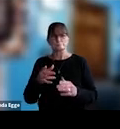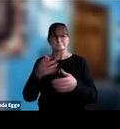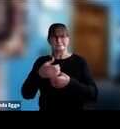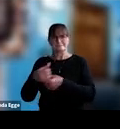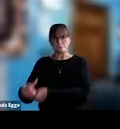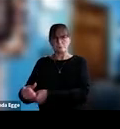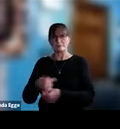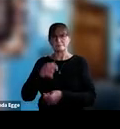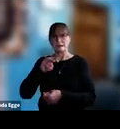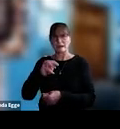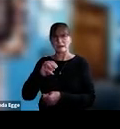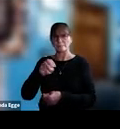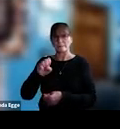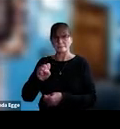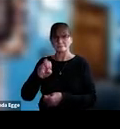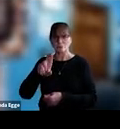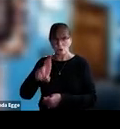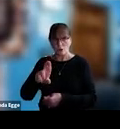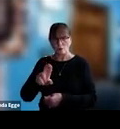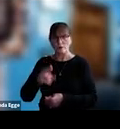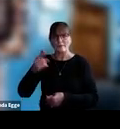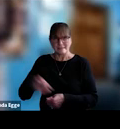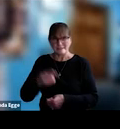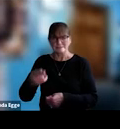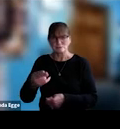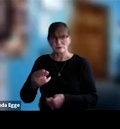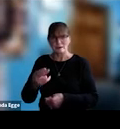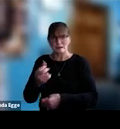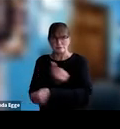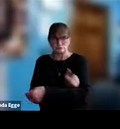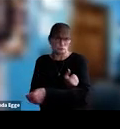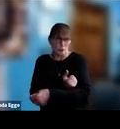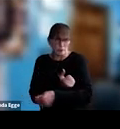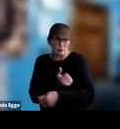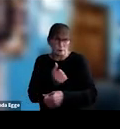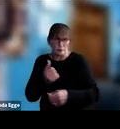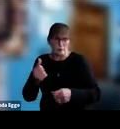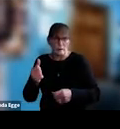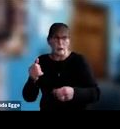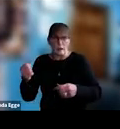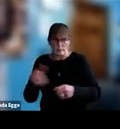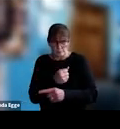y por qué eso es importante en la forma de hacerlo. Y luego vamos a hablar del otro aspecto de las cosas